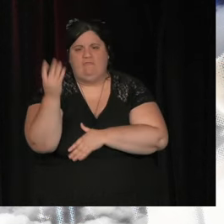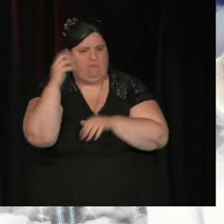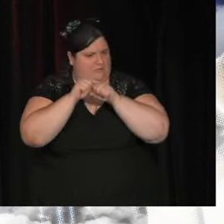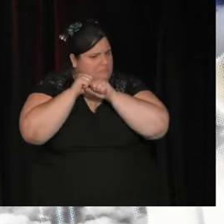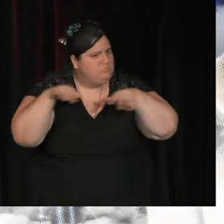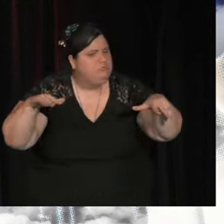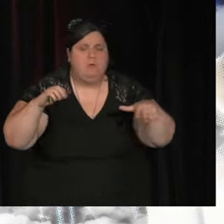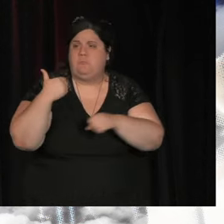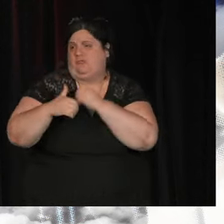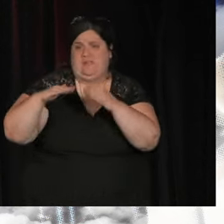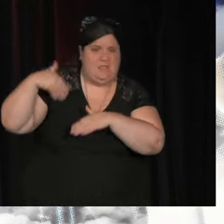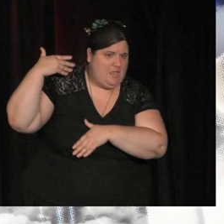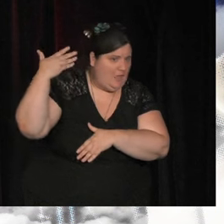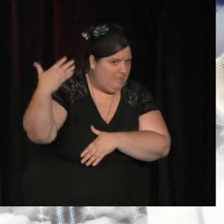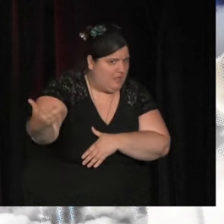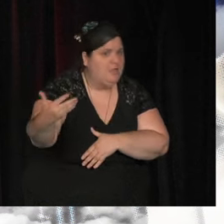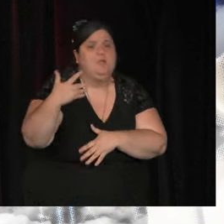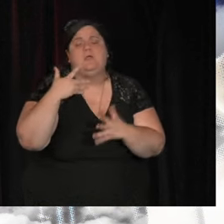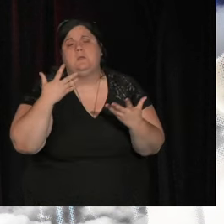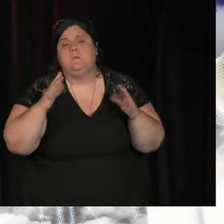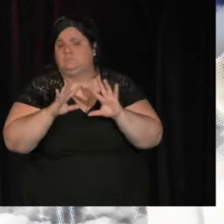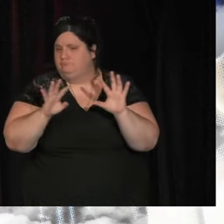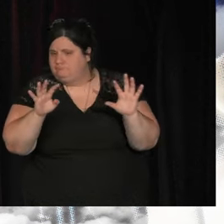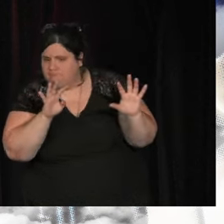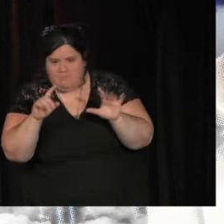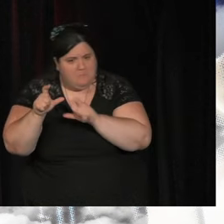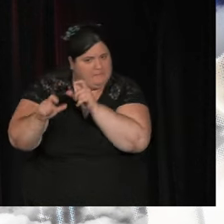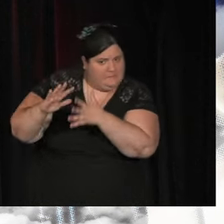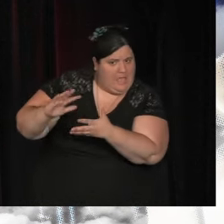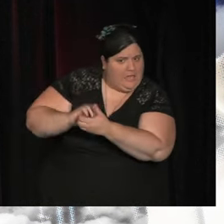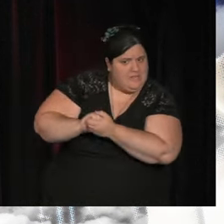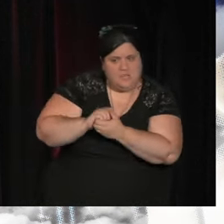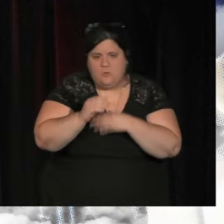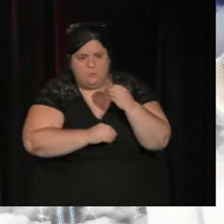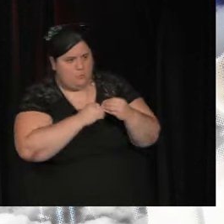où à la fin d'une partie, on pouvait voter pour un allié ou un ennemi. Le endorsement, c'est quoi déjà en français ?